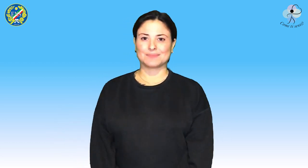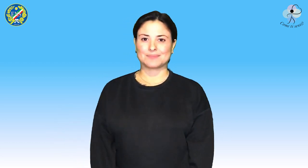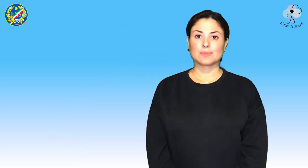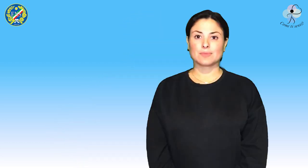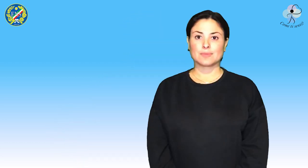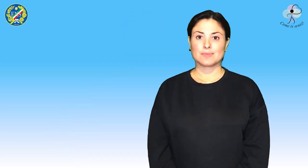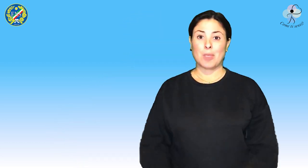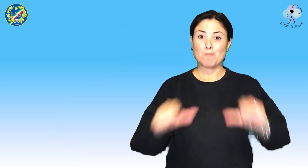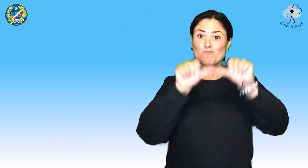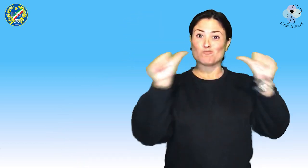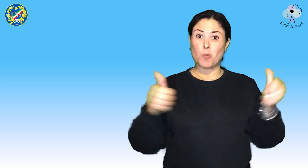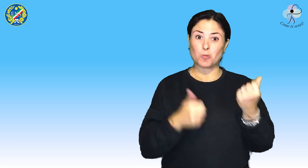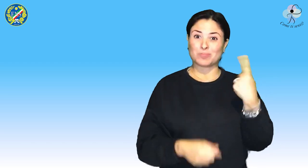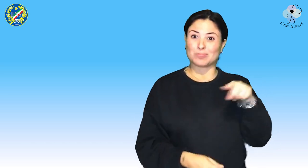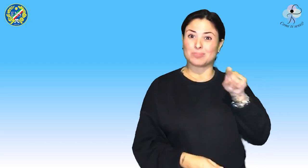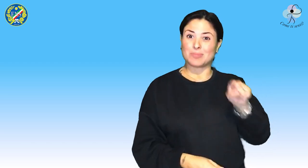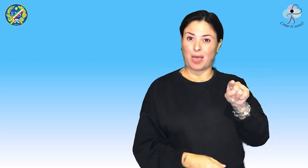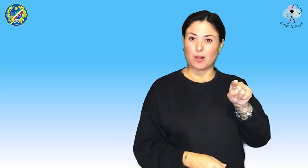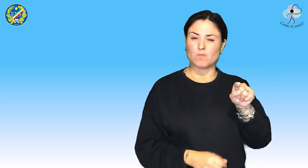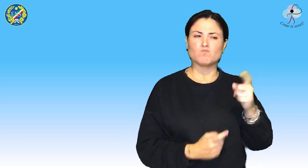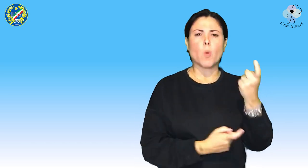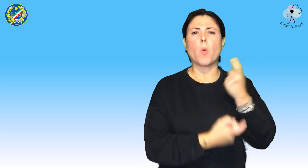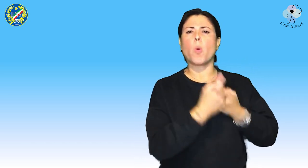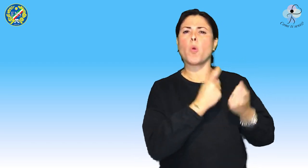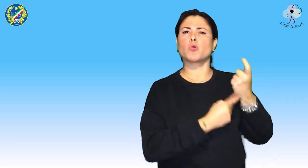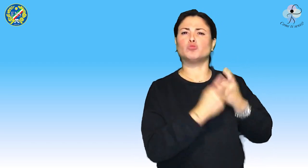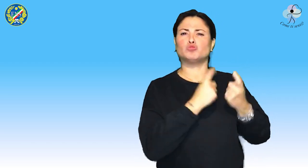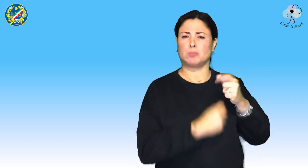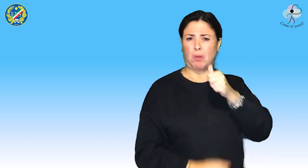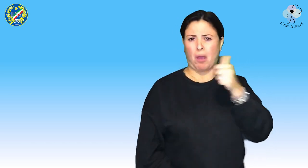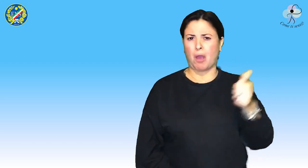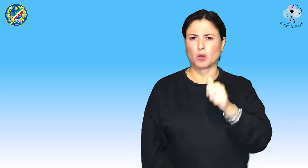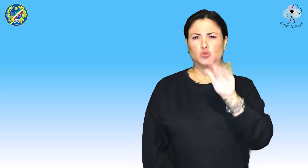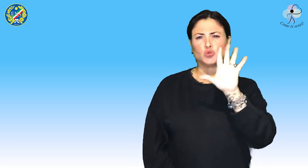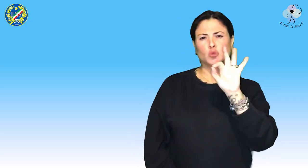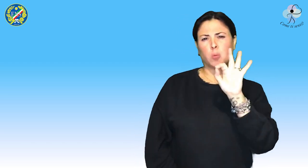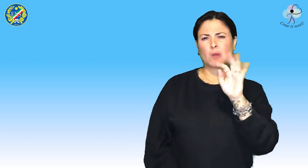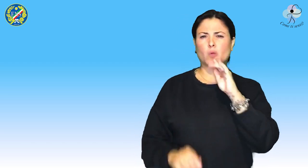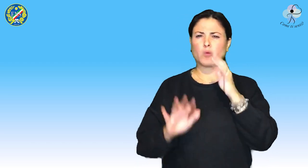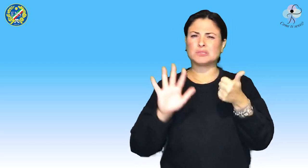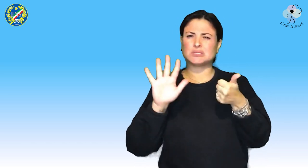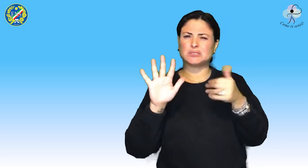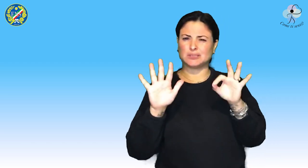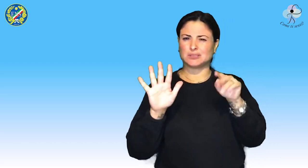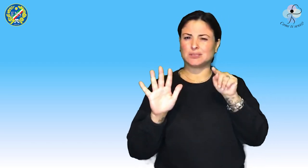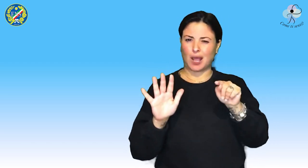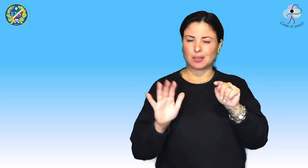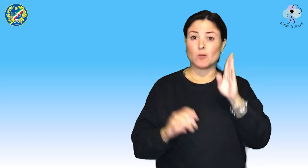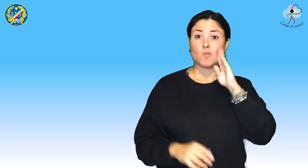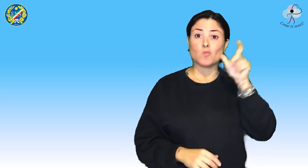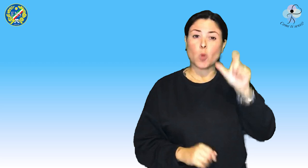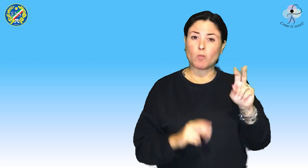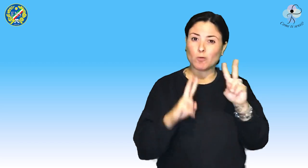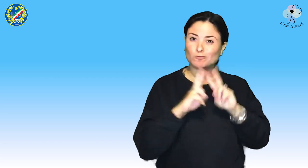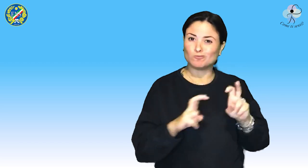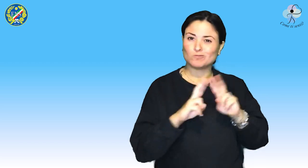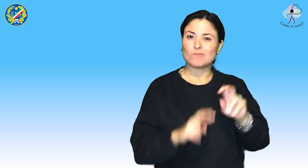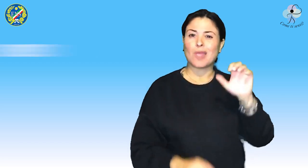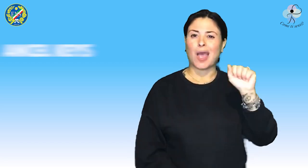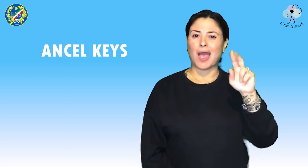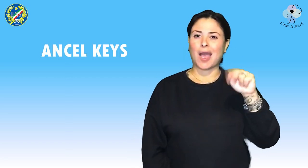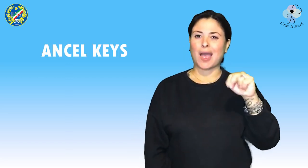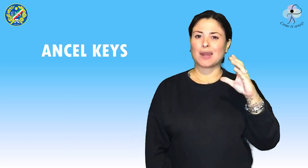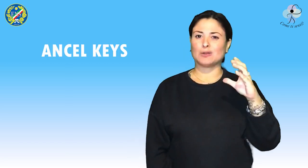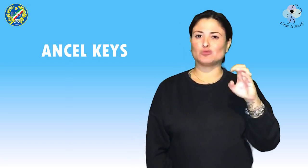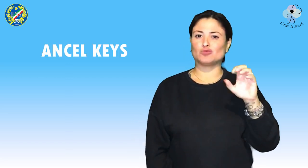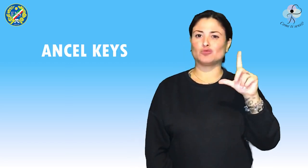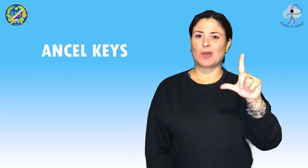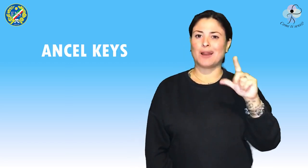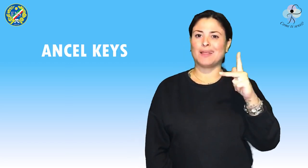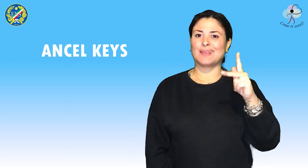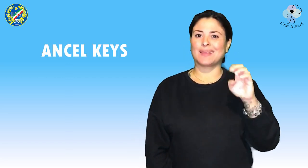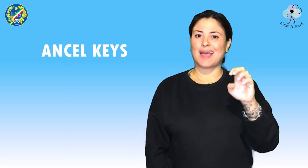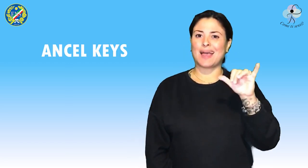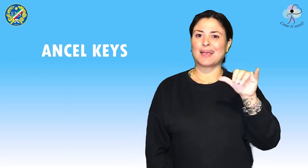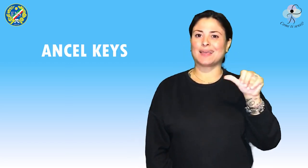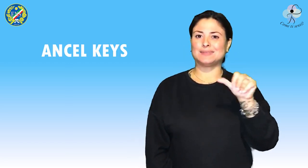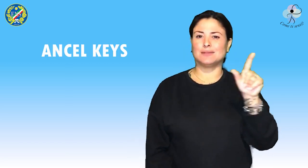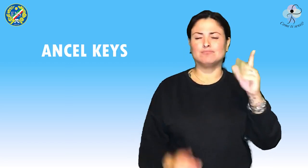Le origini di questo modello risalgono agli anni ’50 e ’60 dal pioniere della ricerca sulla nutrizione Ancel Keys.